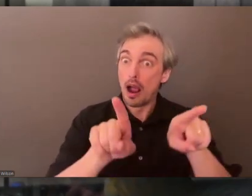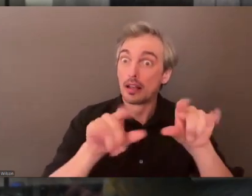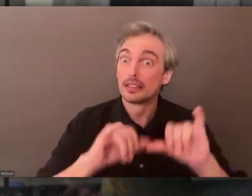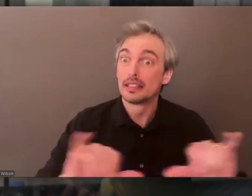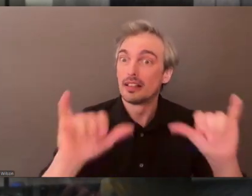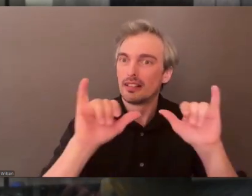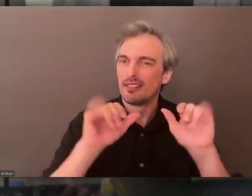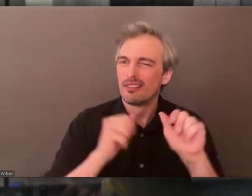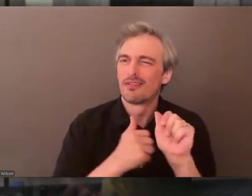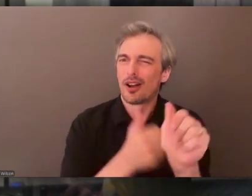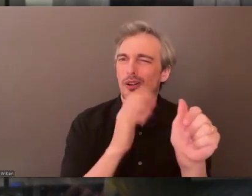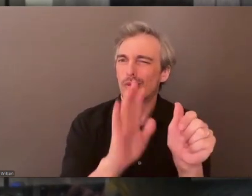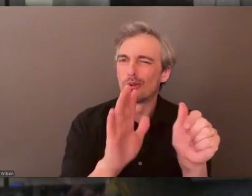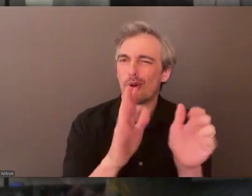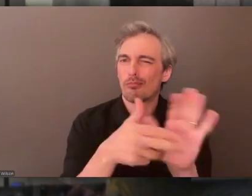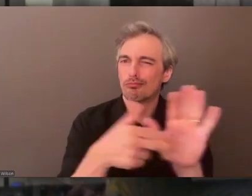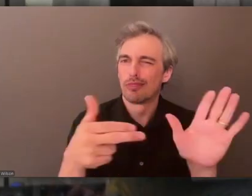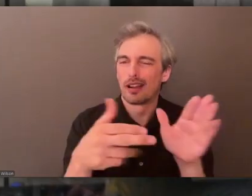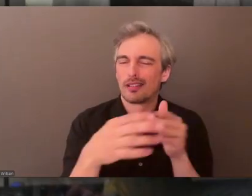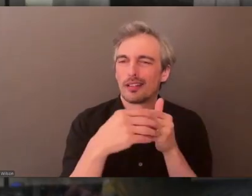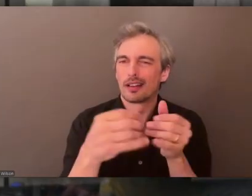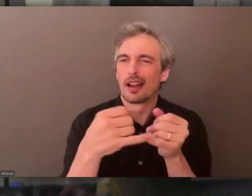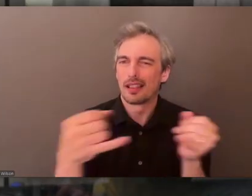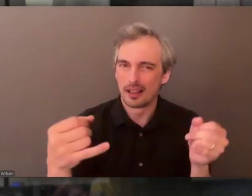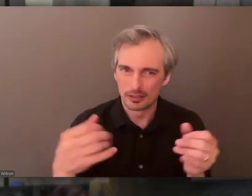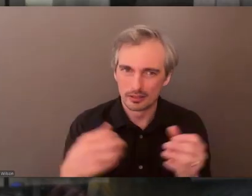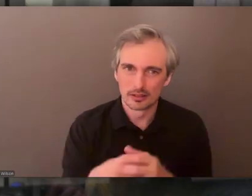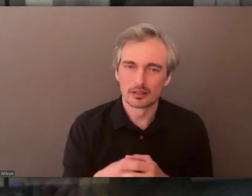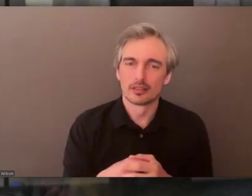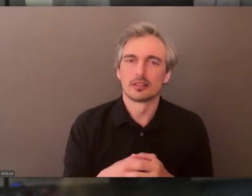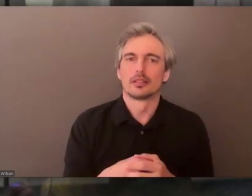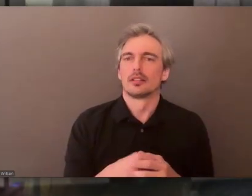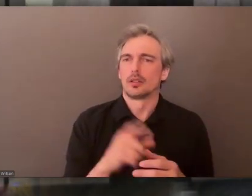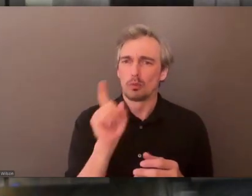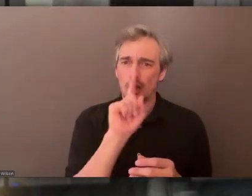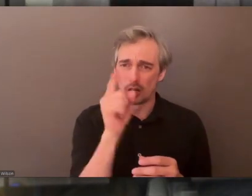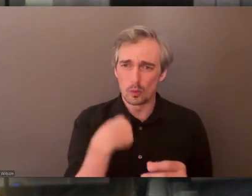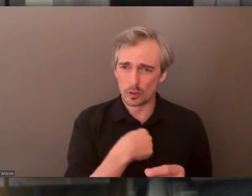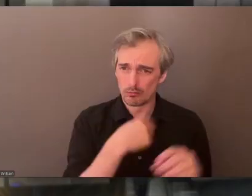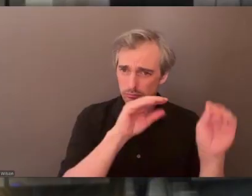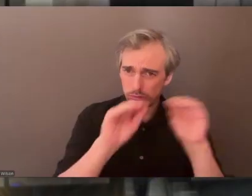そして、他に方法がない場合は、黒いテキスト、たくさんの余 白、大きな文字、そしてシンプルなデ ータセットを使います。